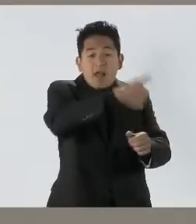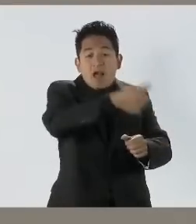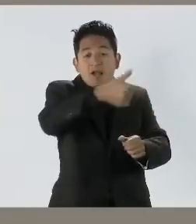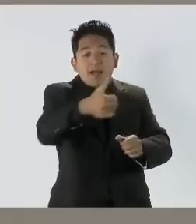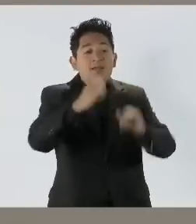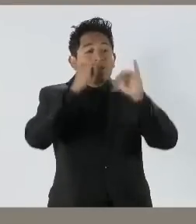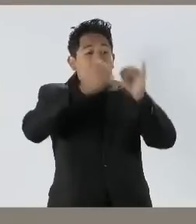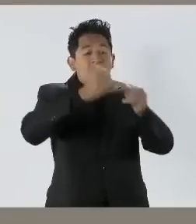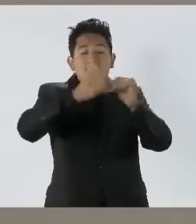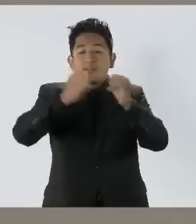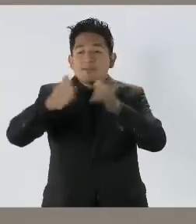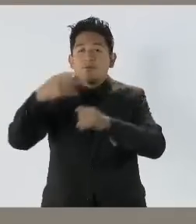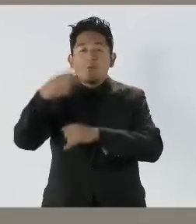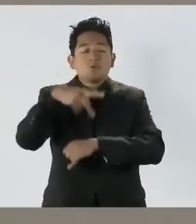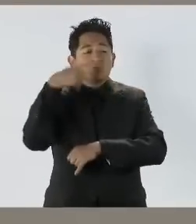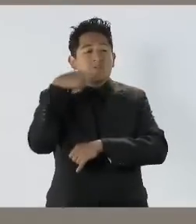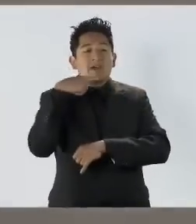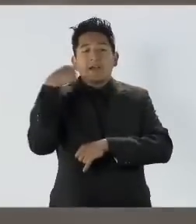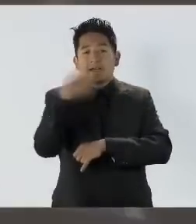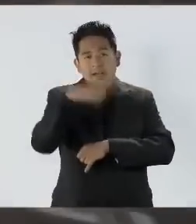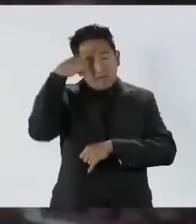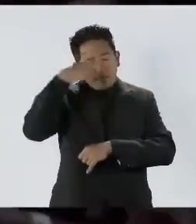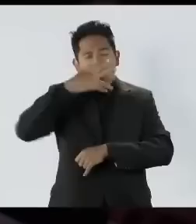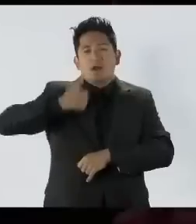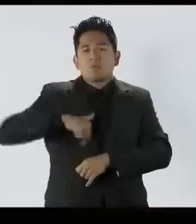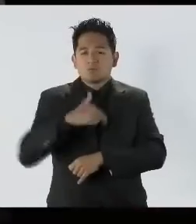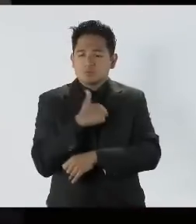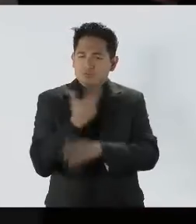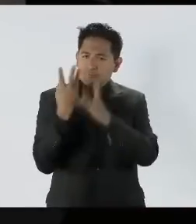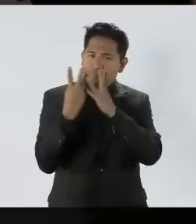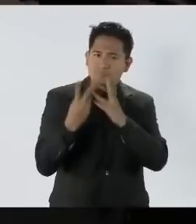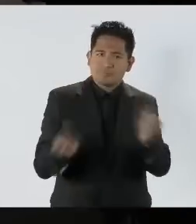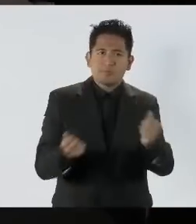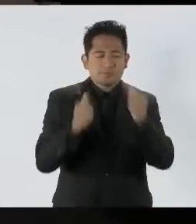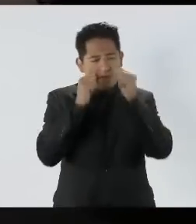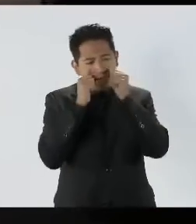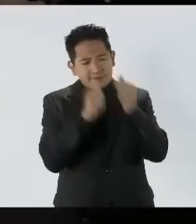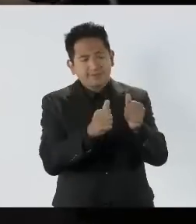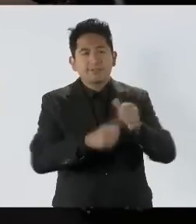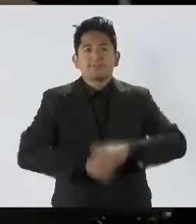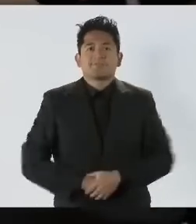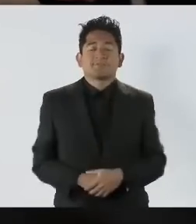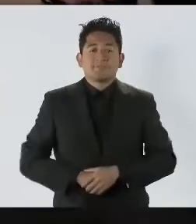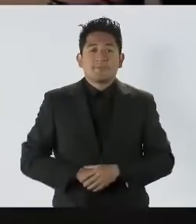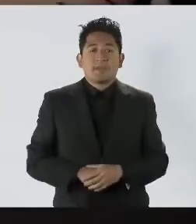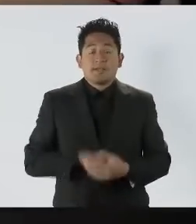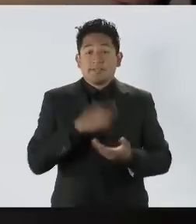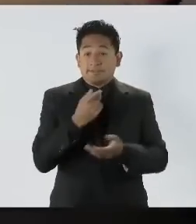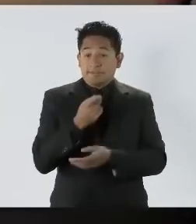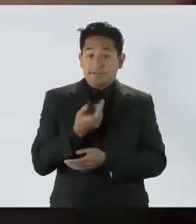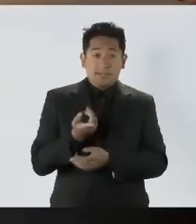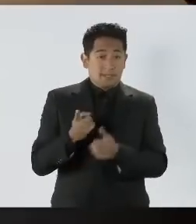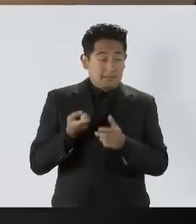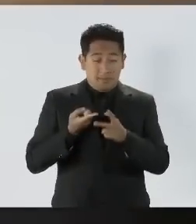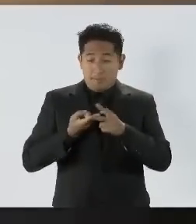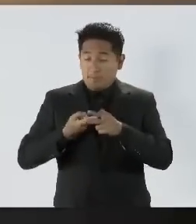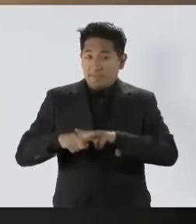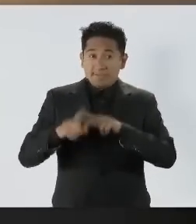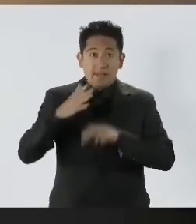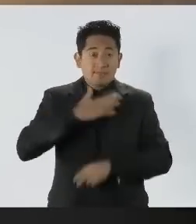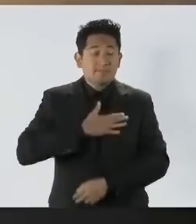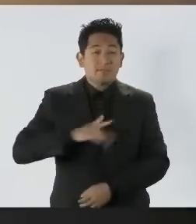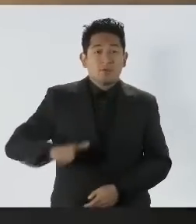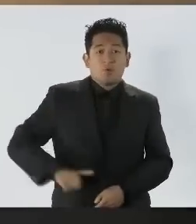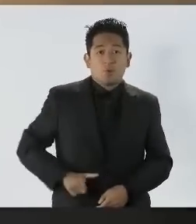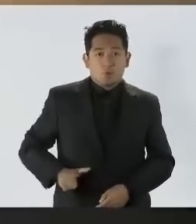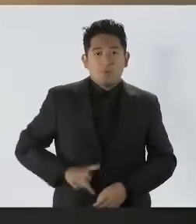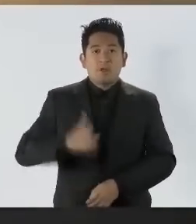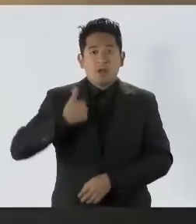Ciudad de México desde el primer día de gobierno hemos estado comprometidos con la seguridad de